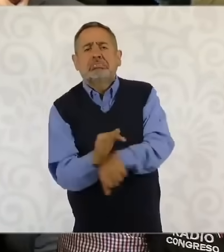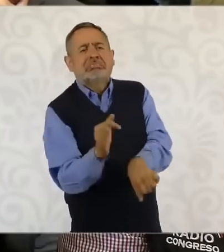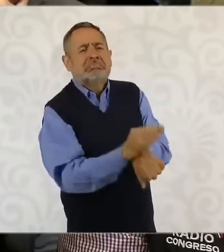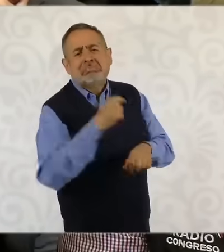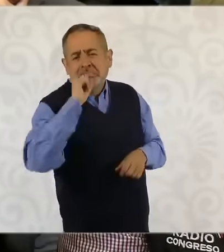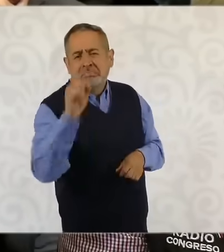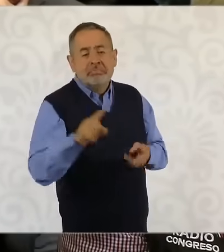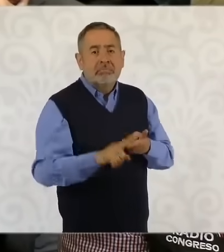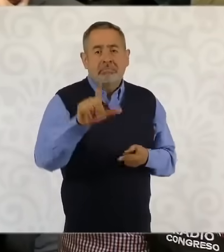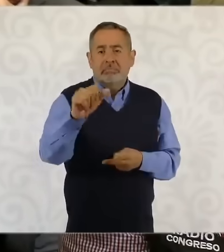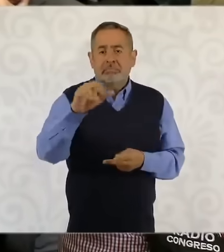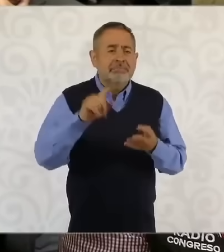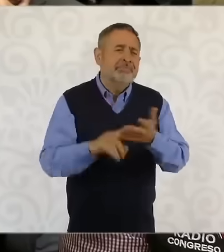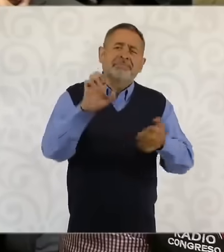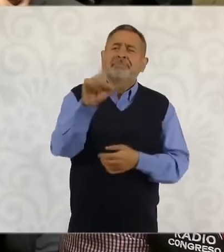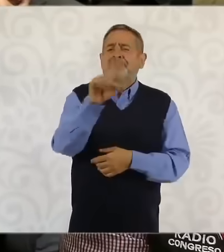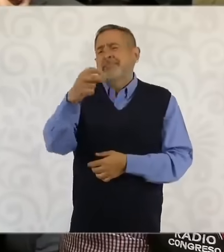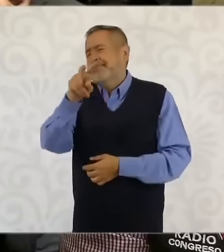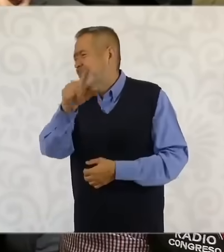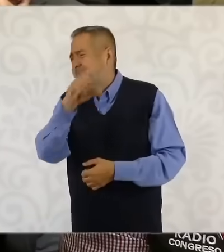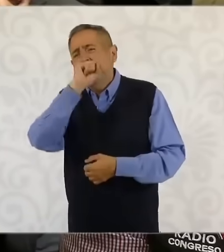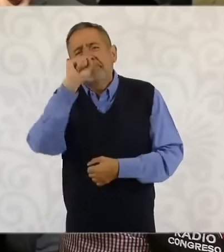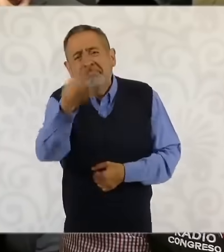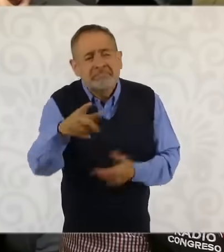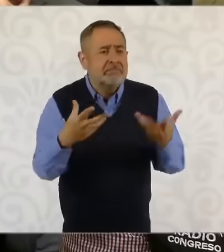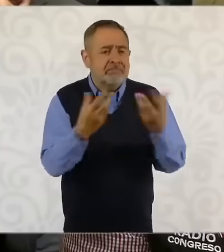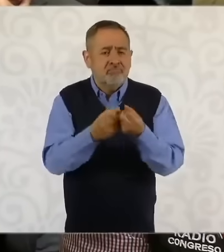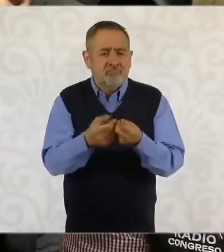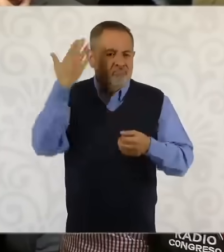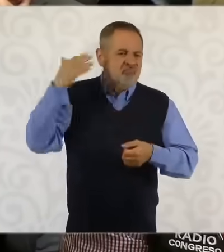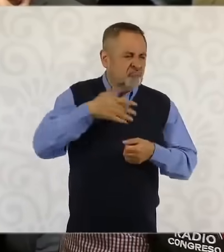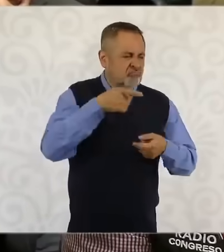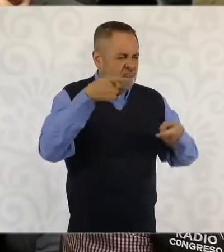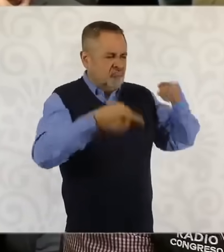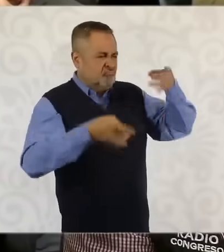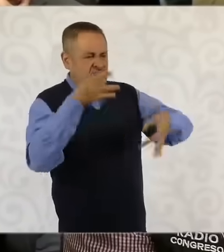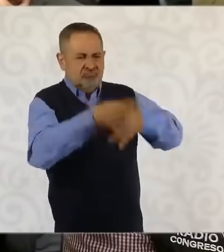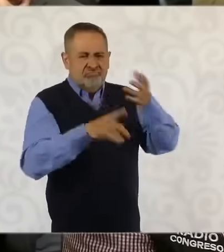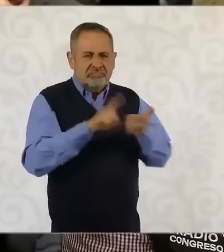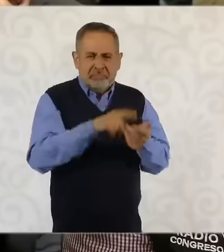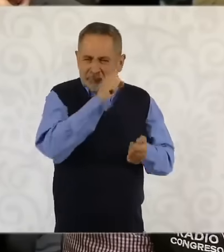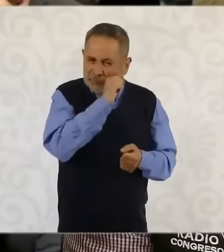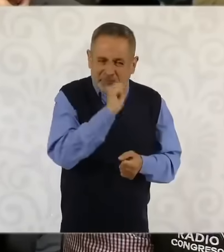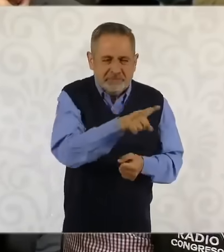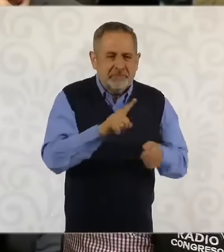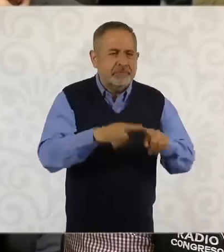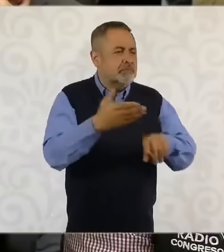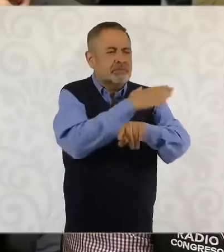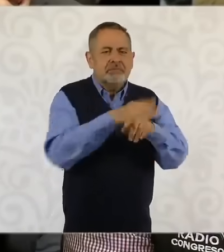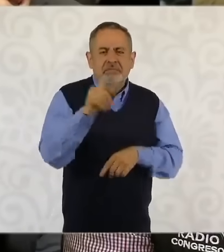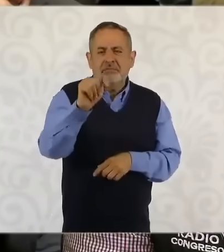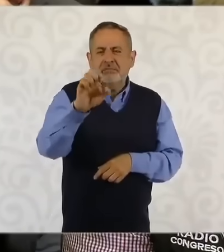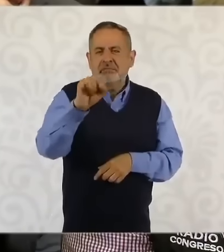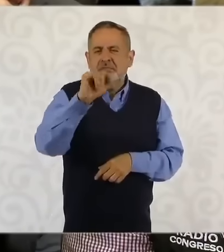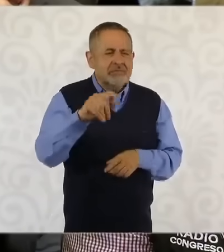lenia Bratres Esquivel con toda esa carga de de la que trae ahí arrastrando con su tesis o sea son